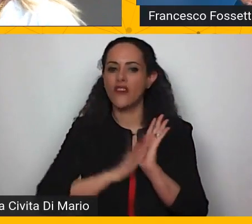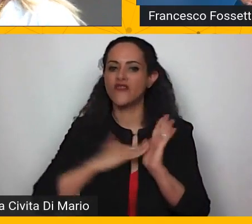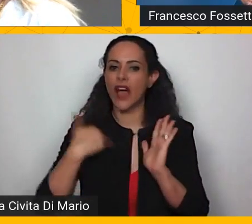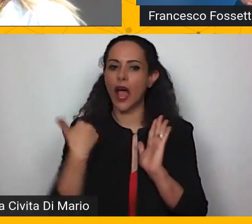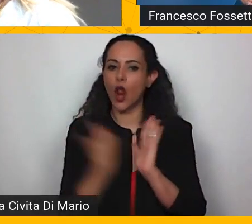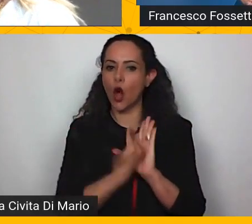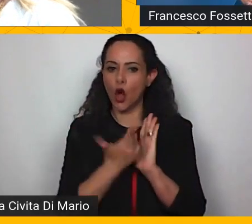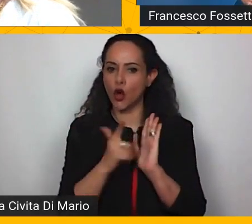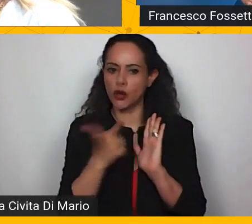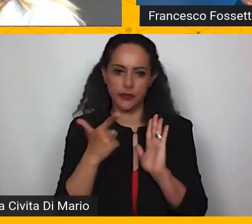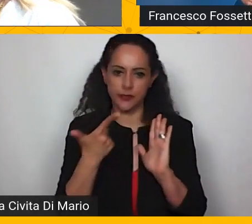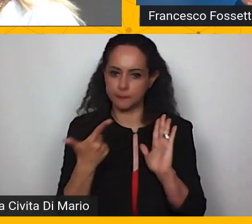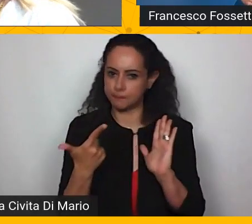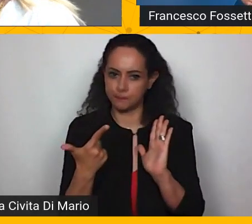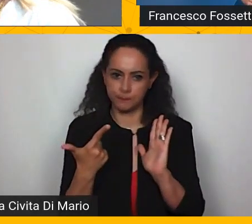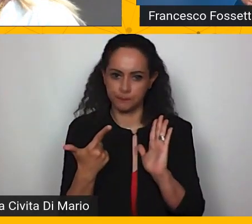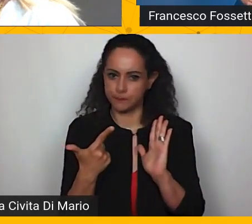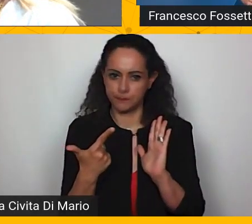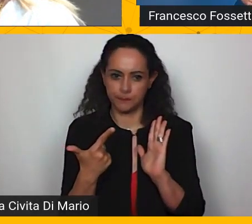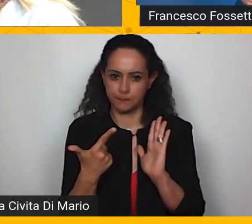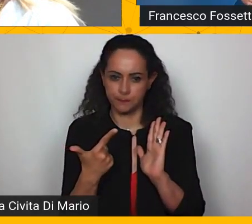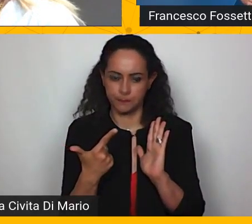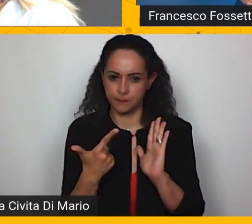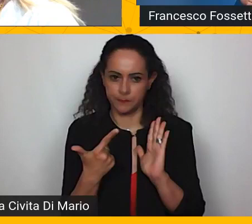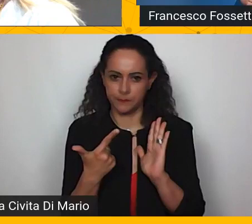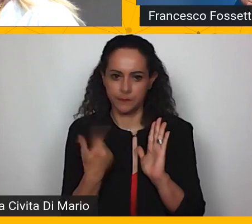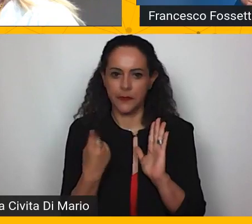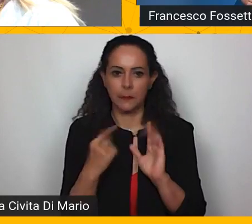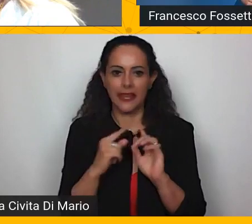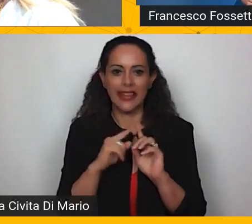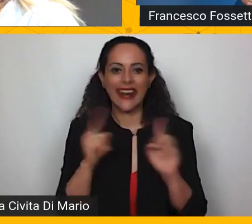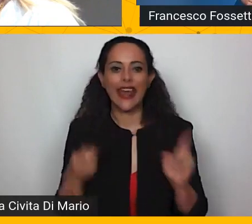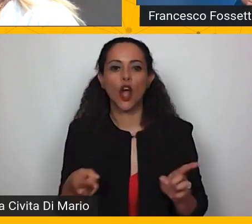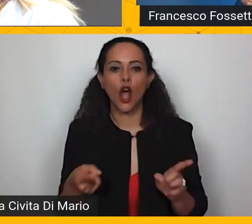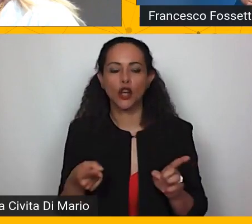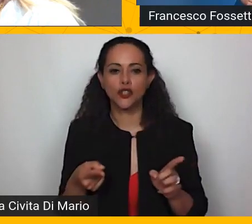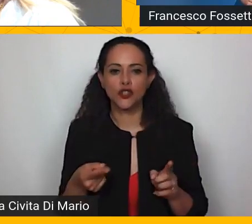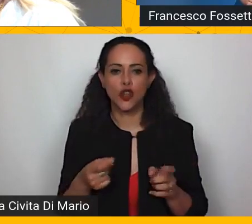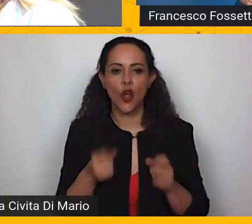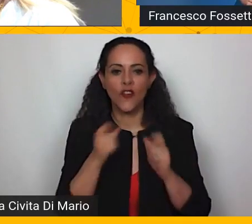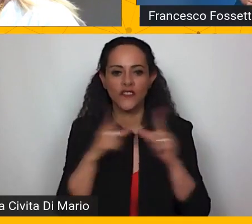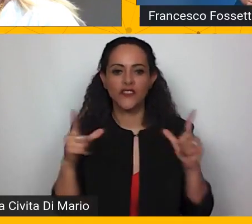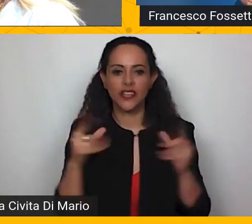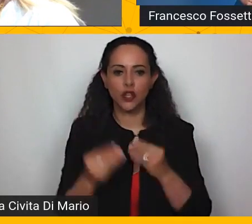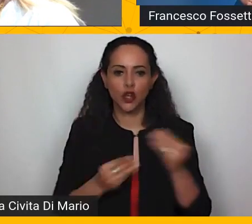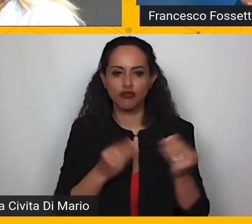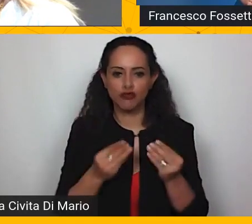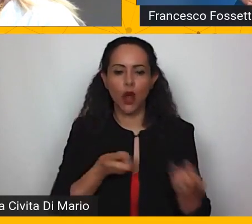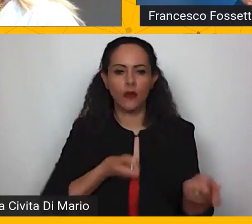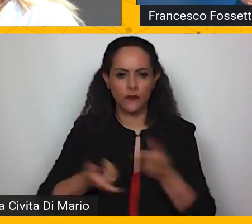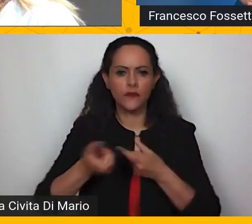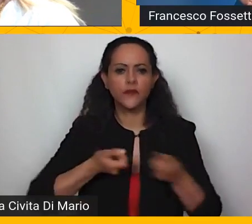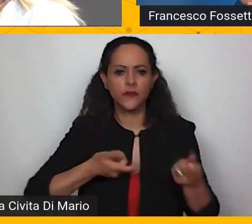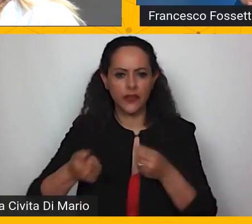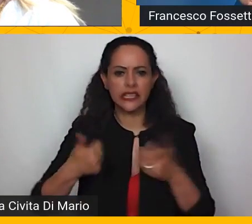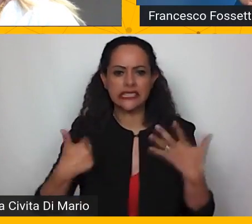cioè non ha un valore legale perché eh il il negozi di videogiochi possono